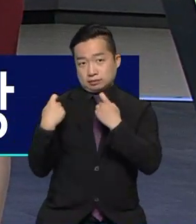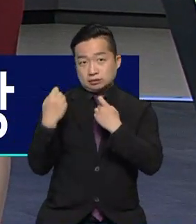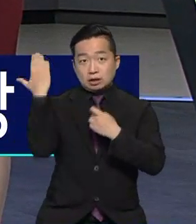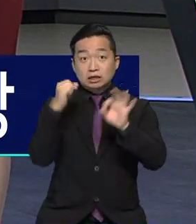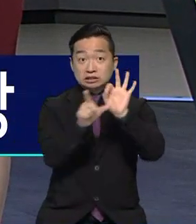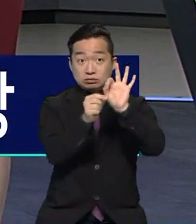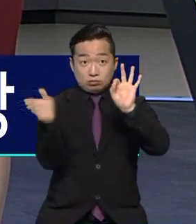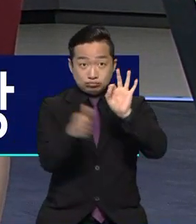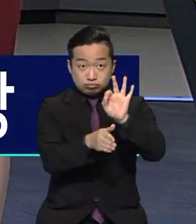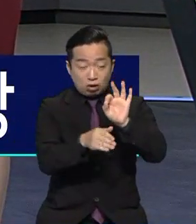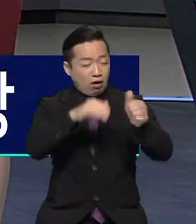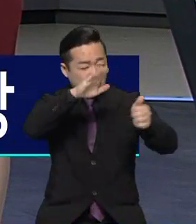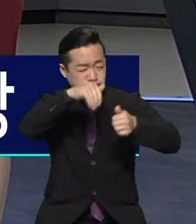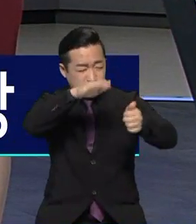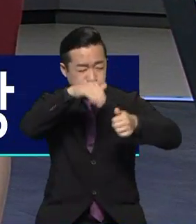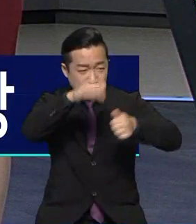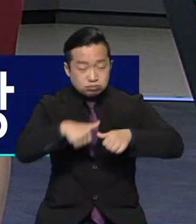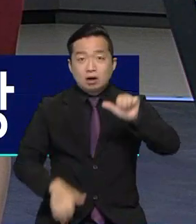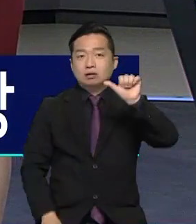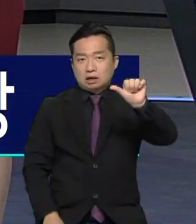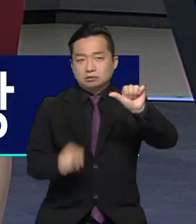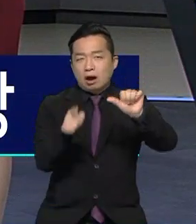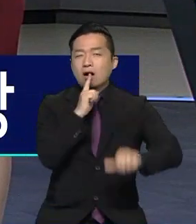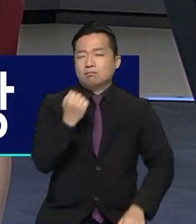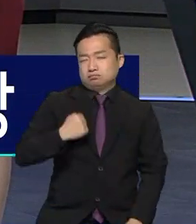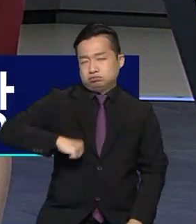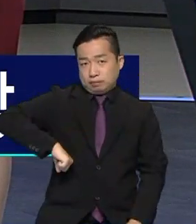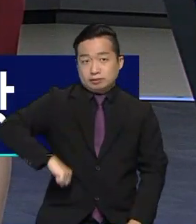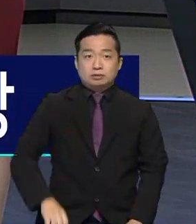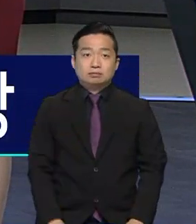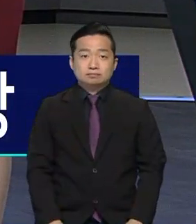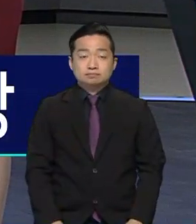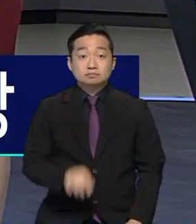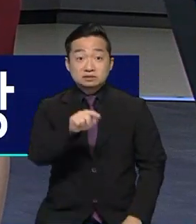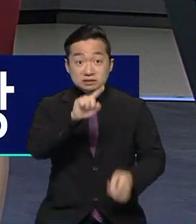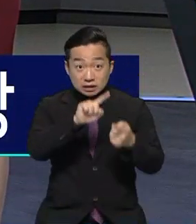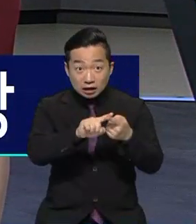출석하라고 통보했는데도 불응해 왔는데 유 사무총장은 이를 두고 공수처 탓을 했습니다.